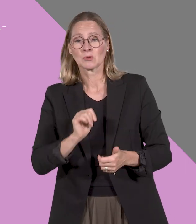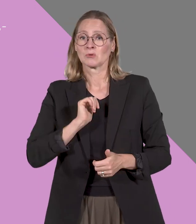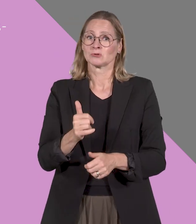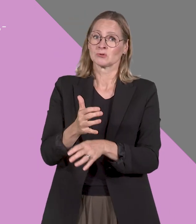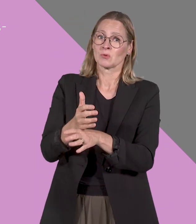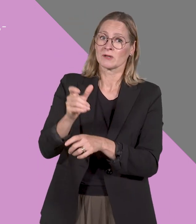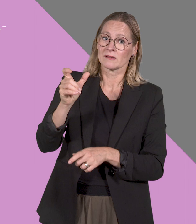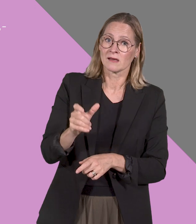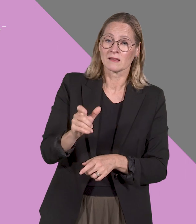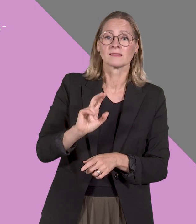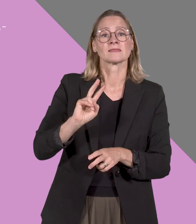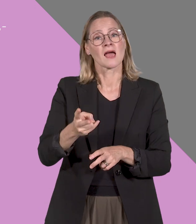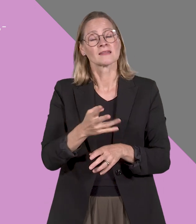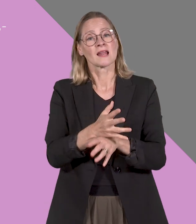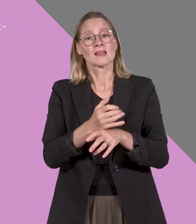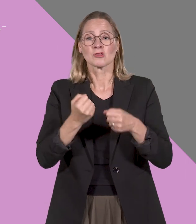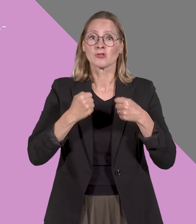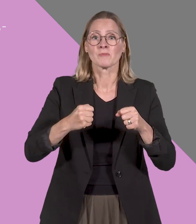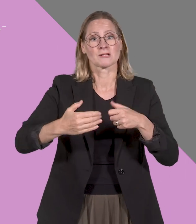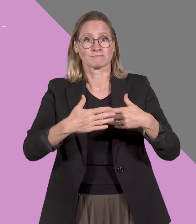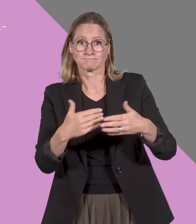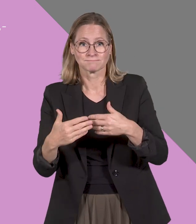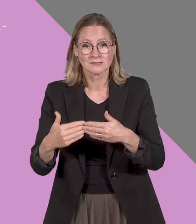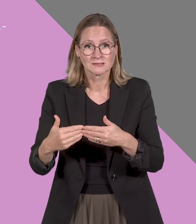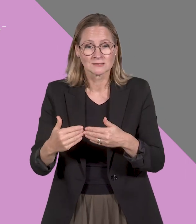yksityisyrittäjä tai liiketoiminnan harjoittaja?